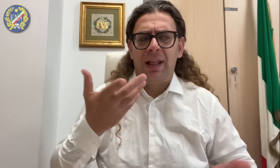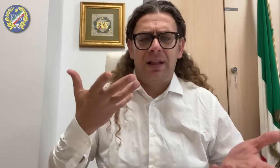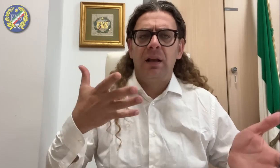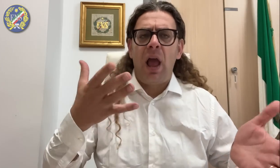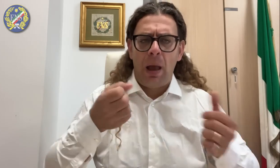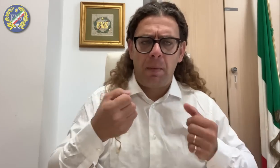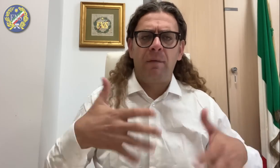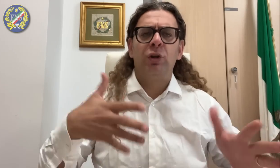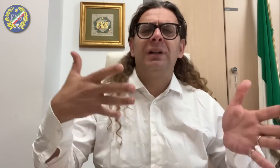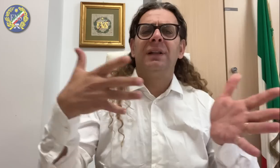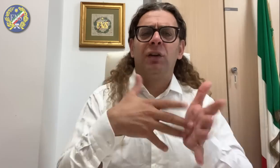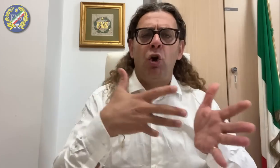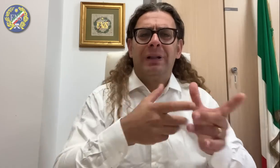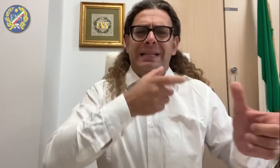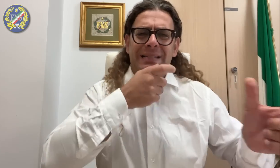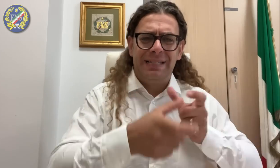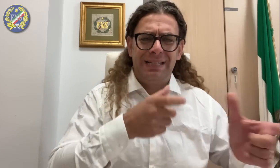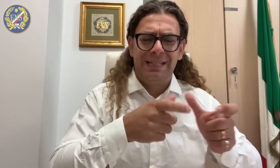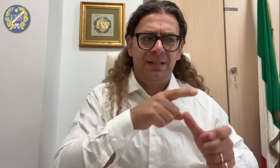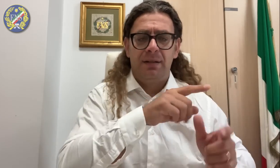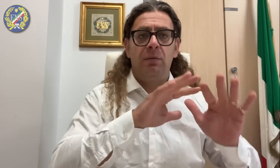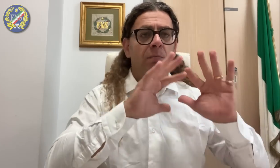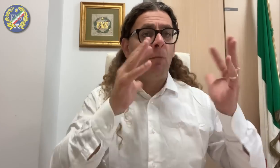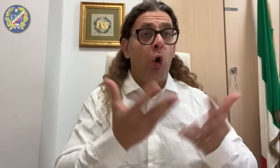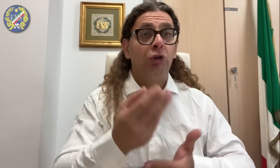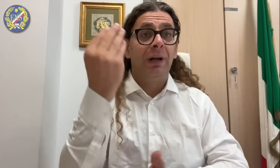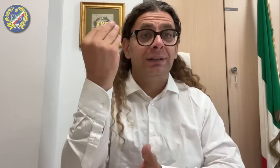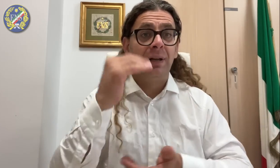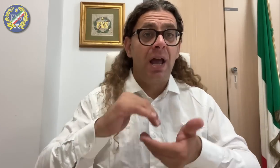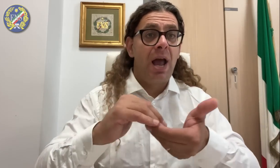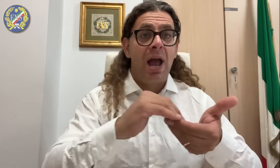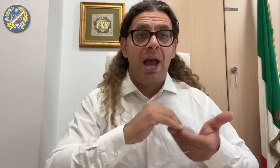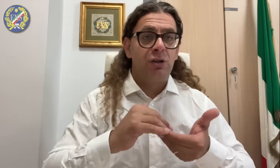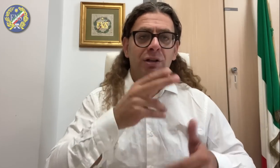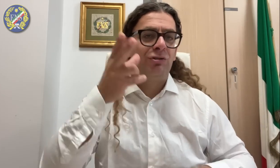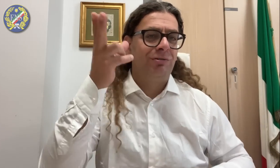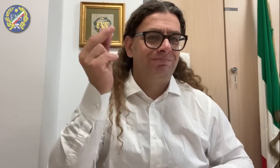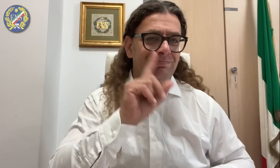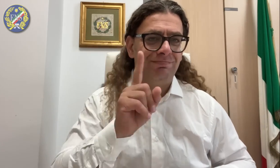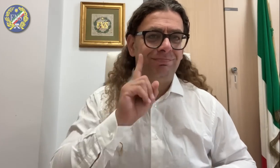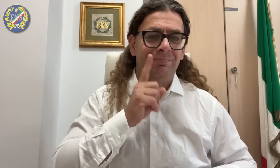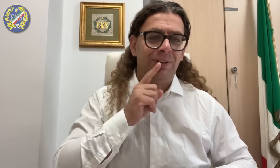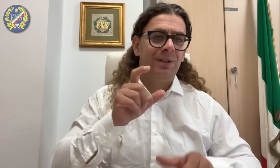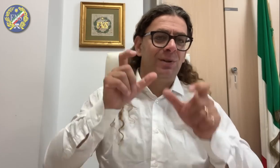Se abbiamo avuto delle difficoltà di comunicazione è perché non conoscono il mondo dell’associazionismo, il mondo ENS, le persone sorde.